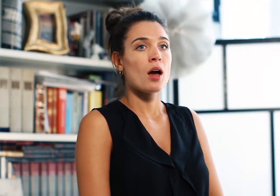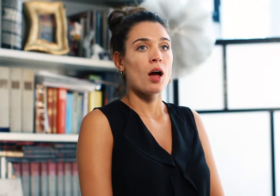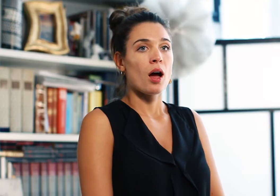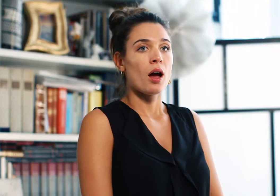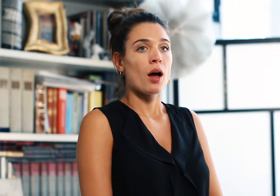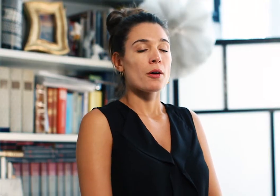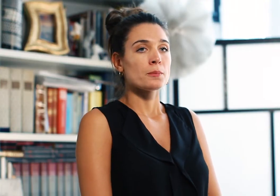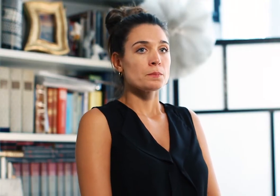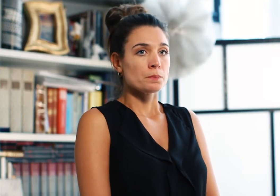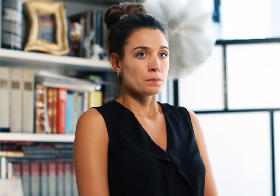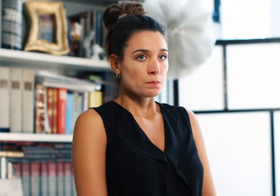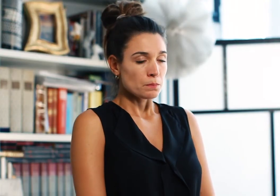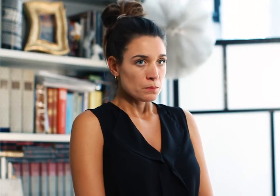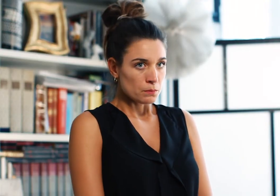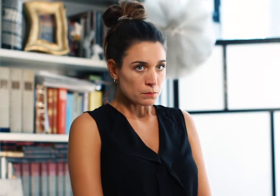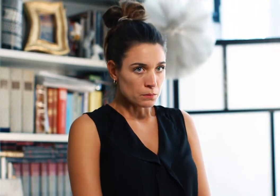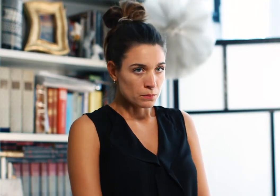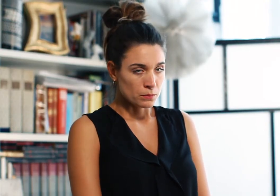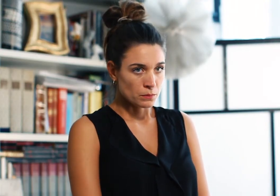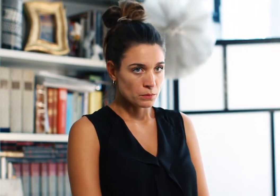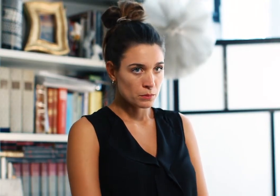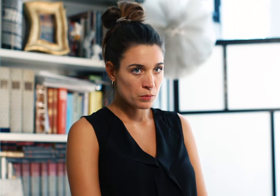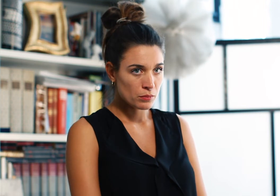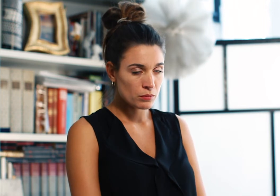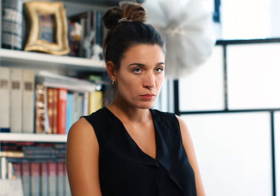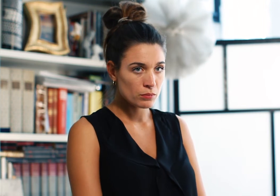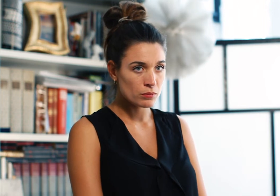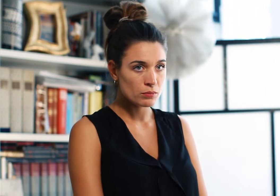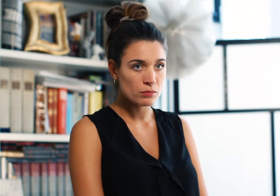Hervè Joncour in quell'istante che avrebbe continuato a sentire quelle parole per tutta la